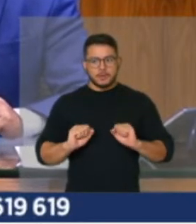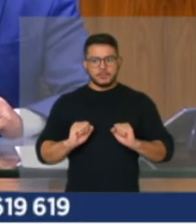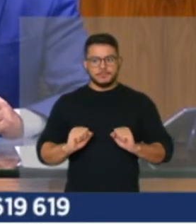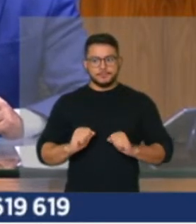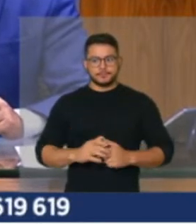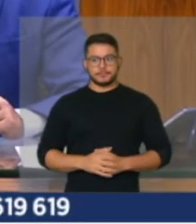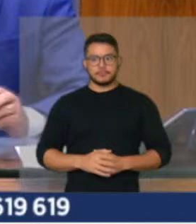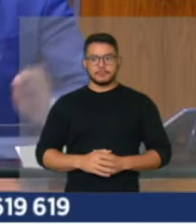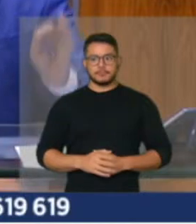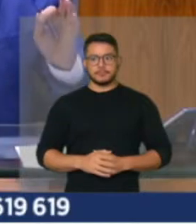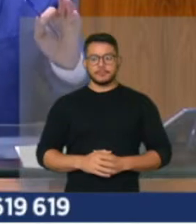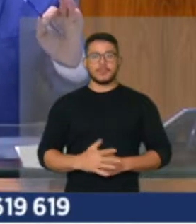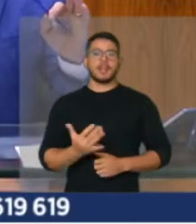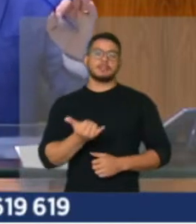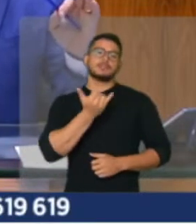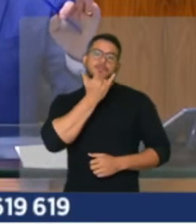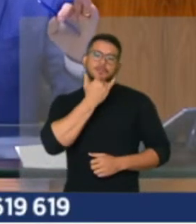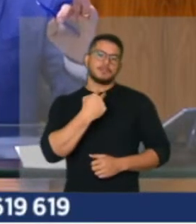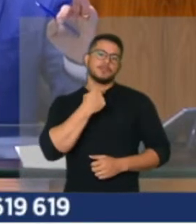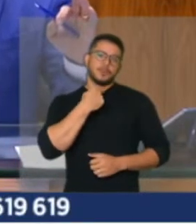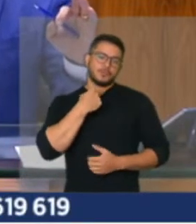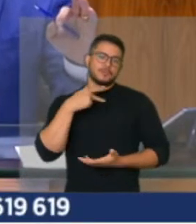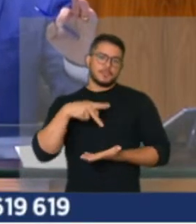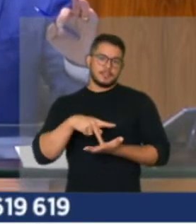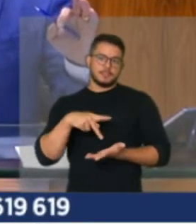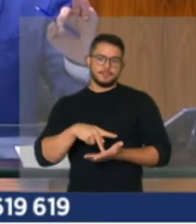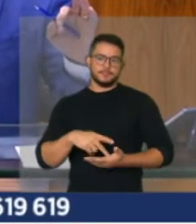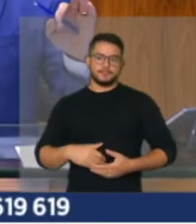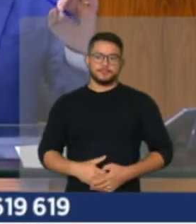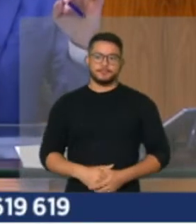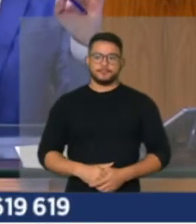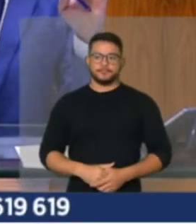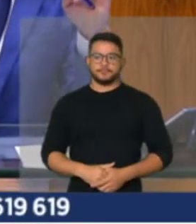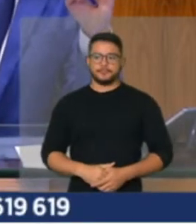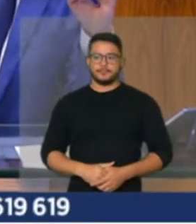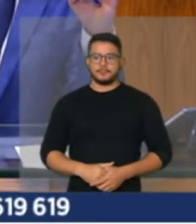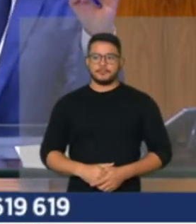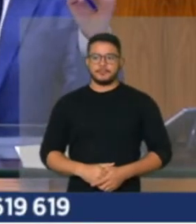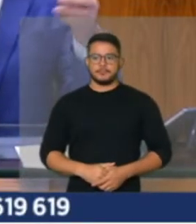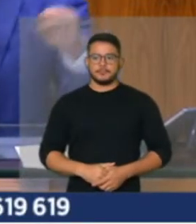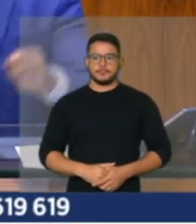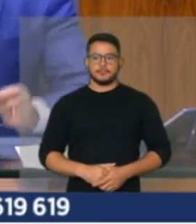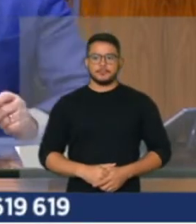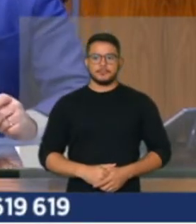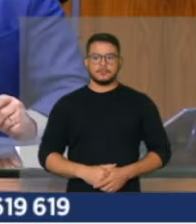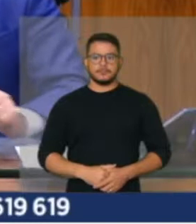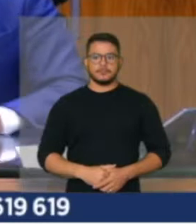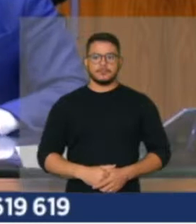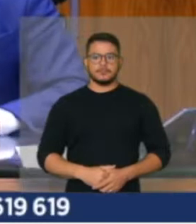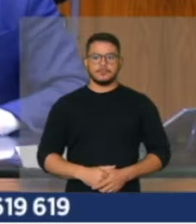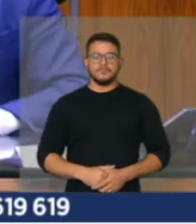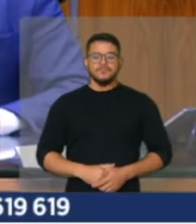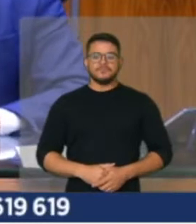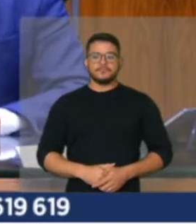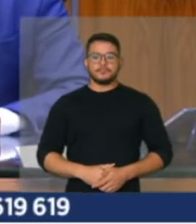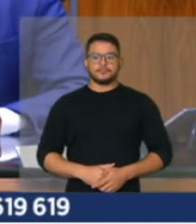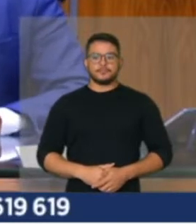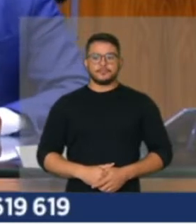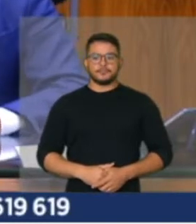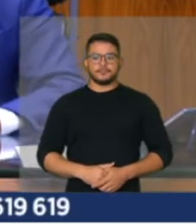NÃO PODE, NESSA MATÉRIA. PODE?! É ... A PRESIDÊNCIA SOLICITA AS SENHORAS DEPUTADAS E SENHORES DEPUTADOS QUE REGISTREM OS SEUS VOTOS NO